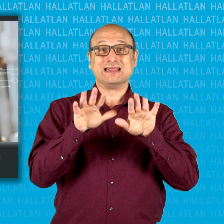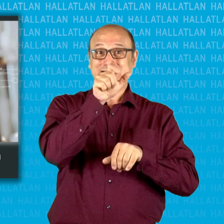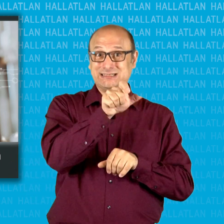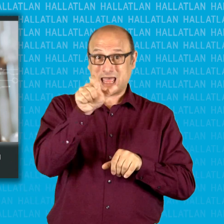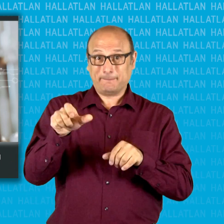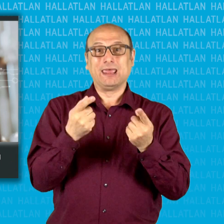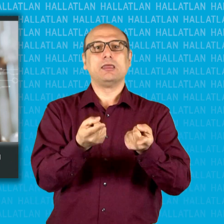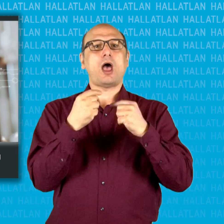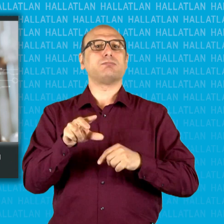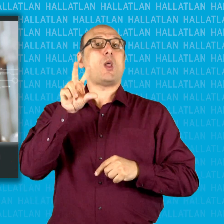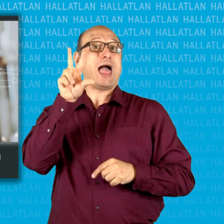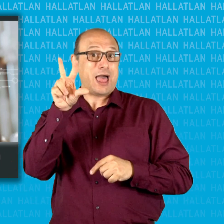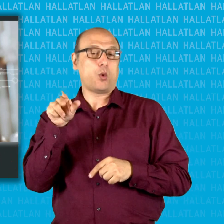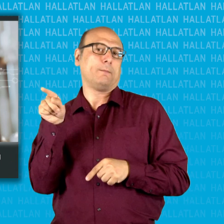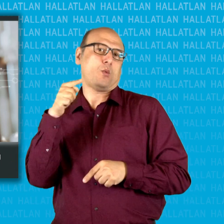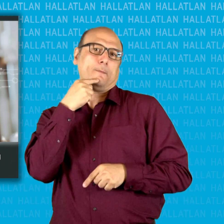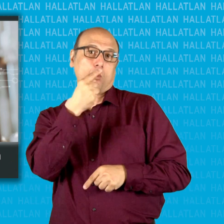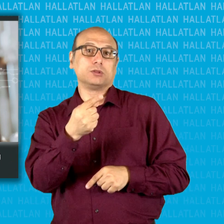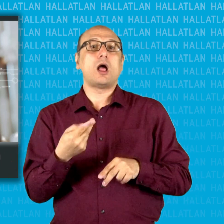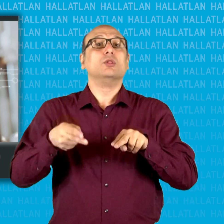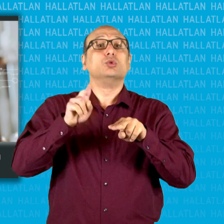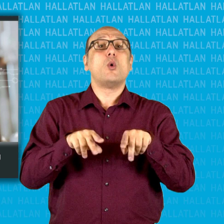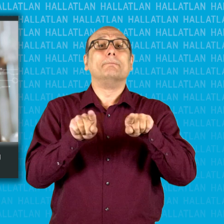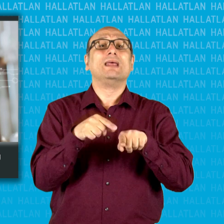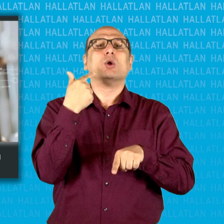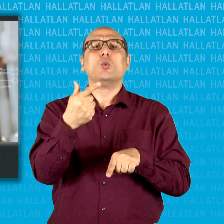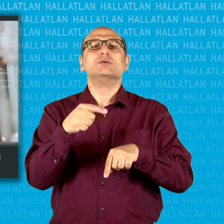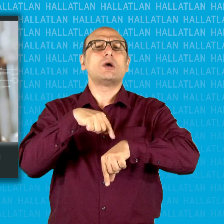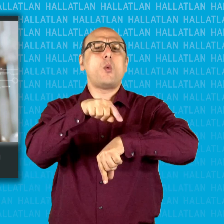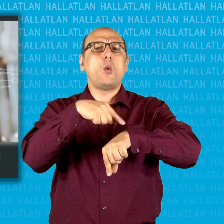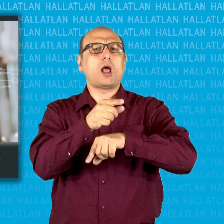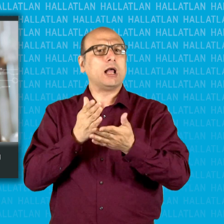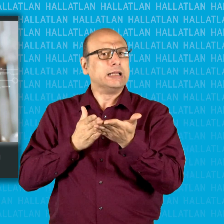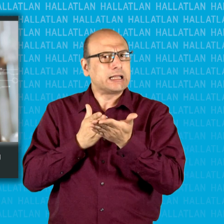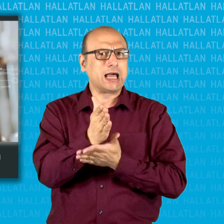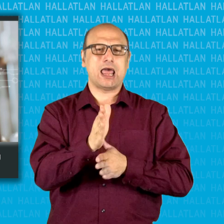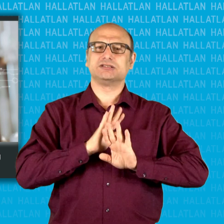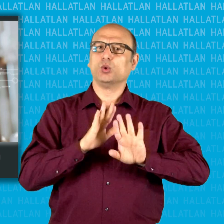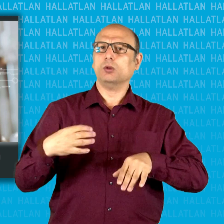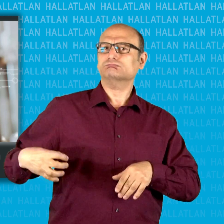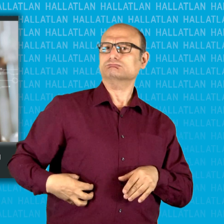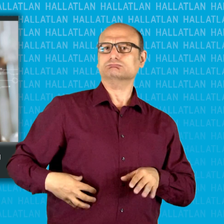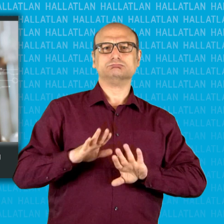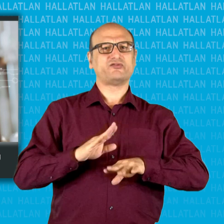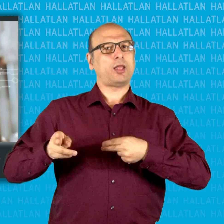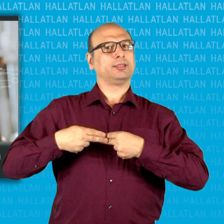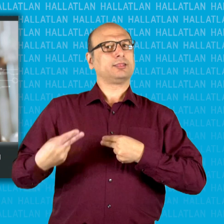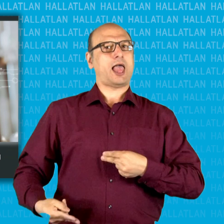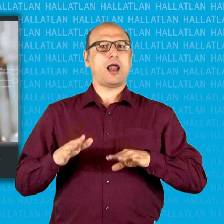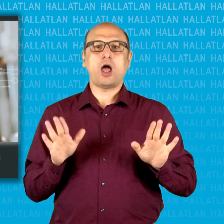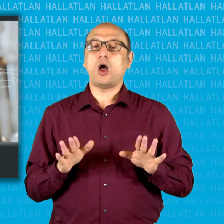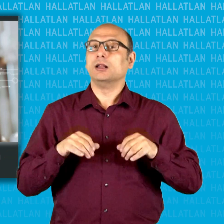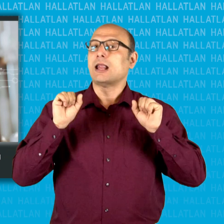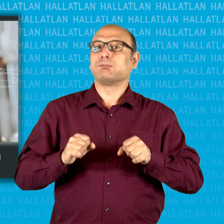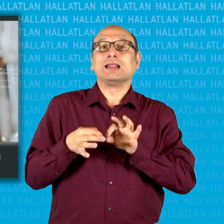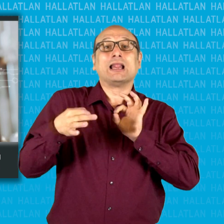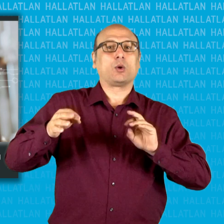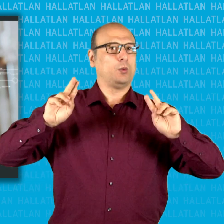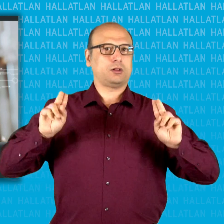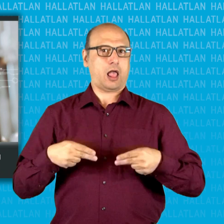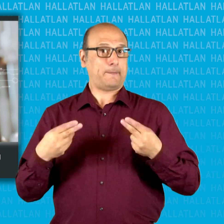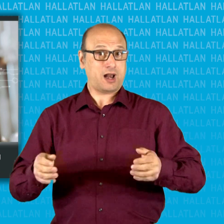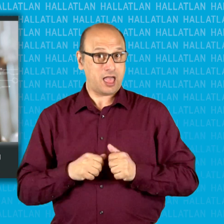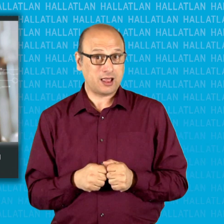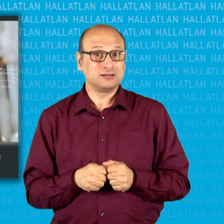10-ből 3 megkérdezett több mint 20 órán keresztül képtelen megválni az okoskütyüzől,